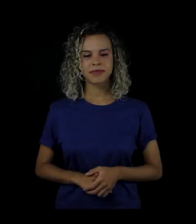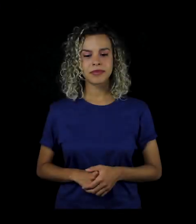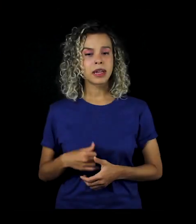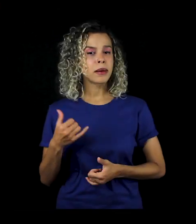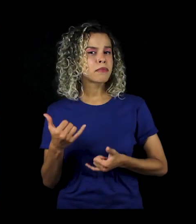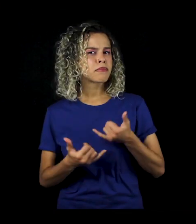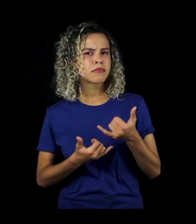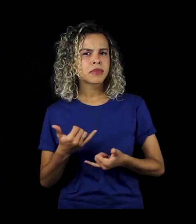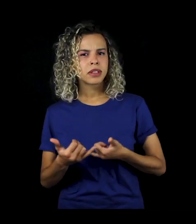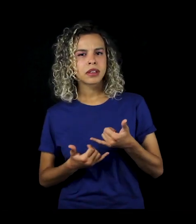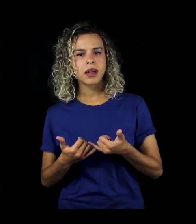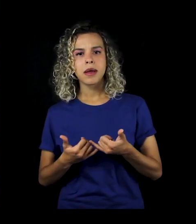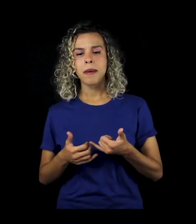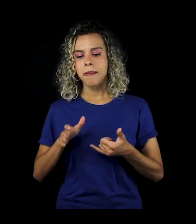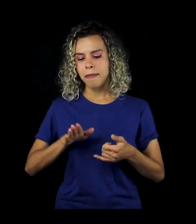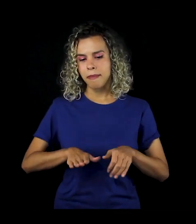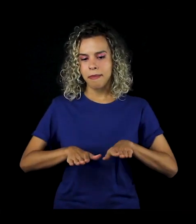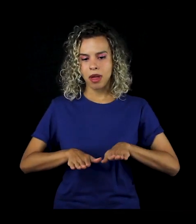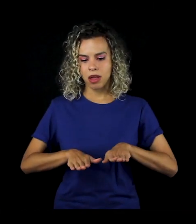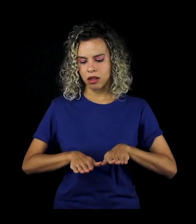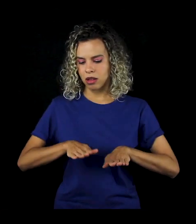A brincadeira de um pé empurrar o outro.